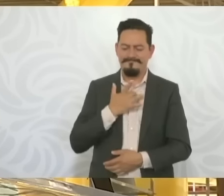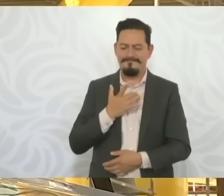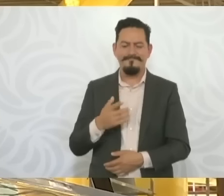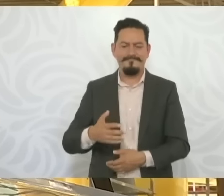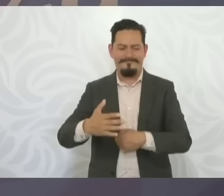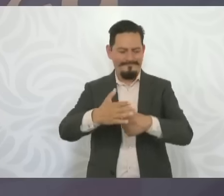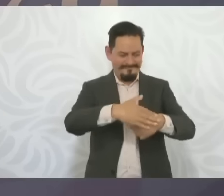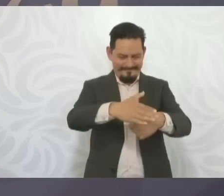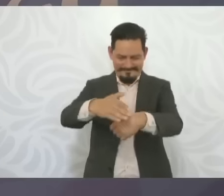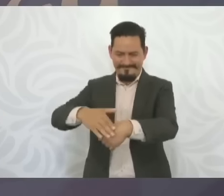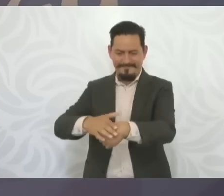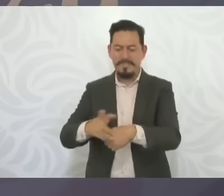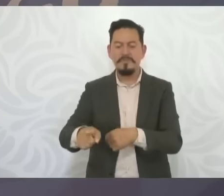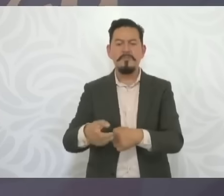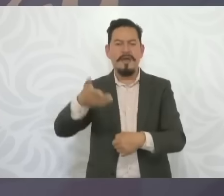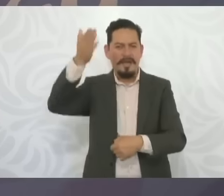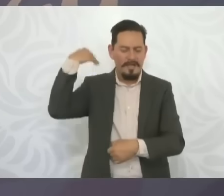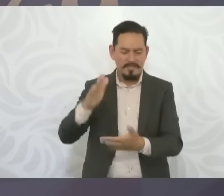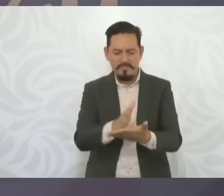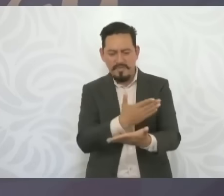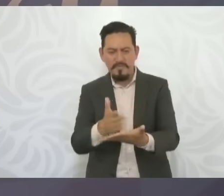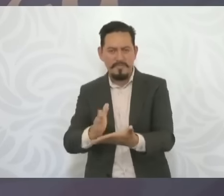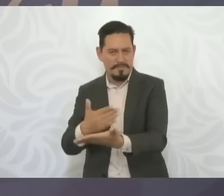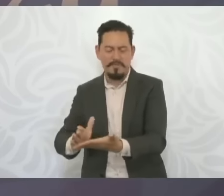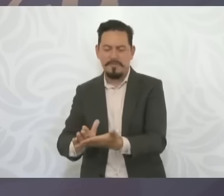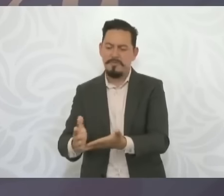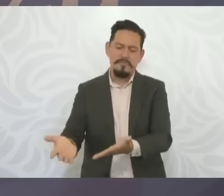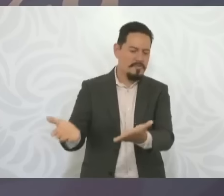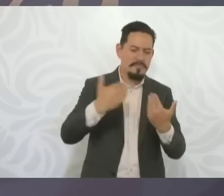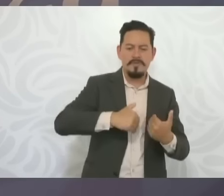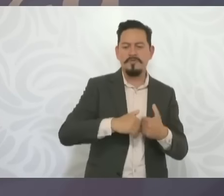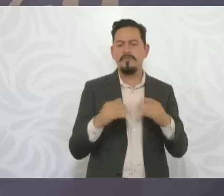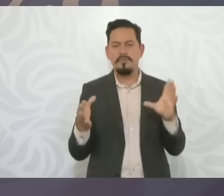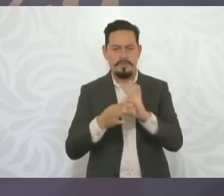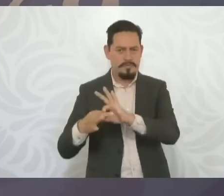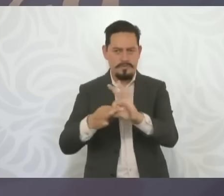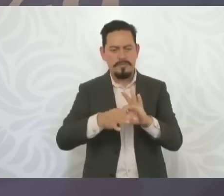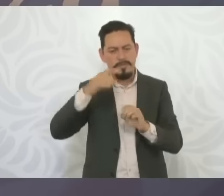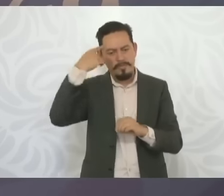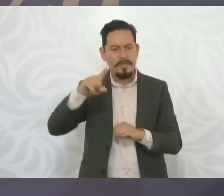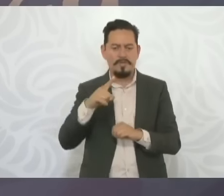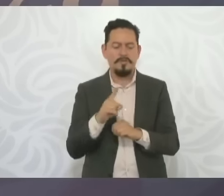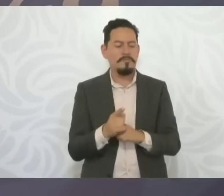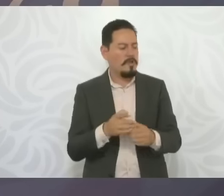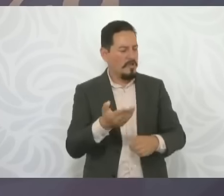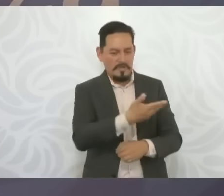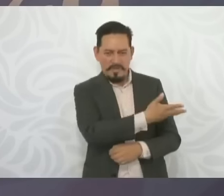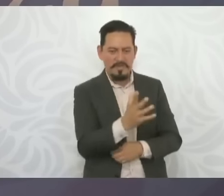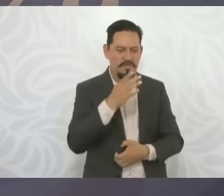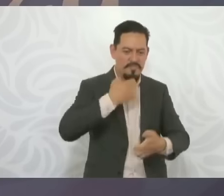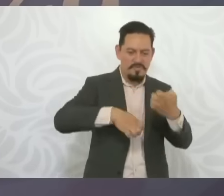dividida por décadas de conflicto y expoliada por infaustos depredadores. le habló a una sociedad